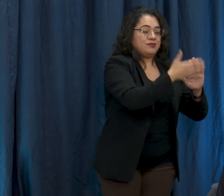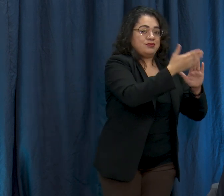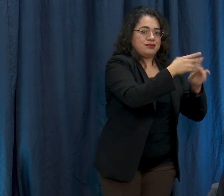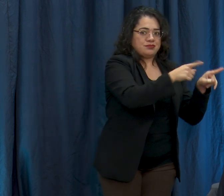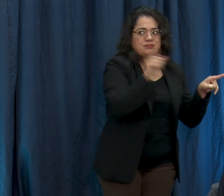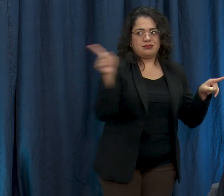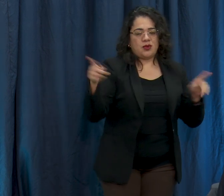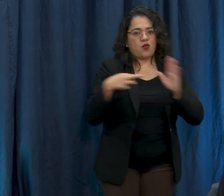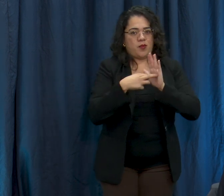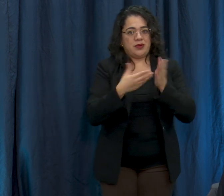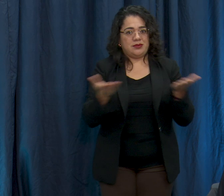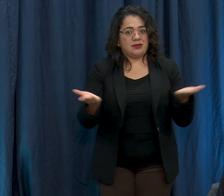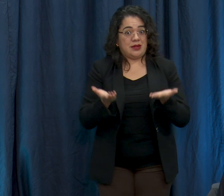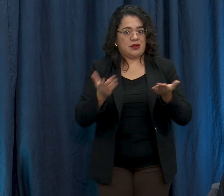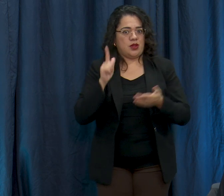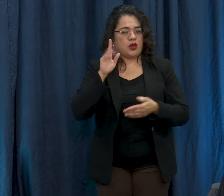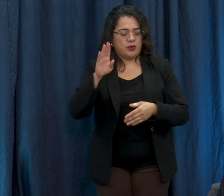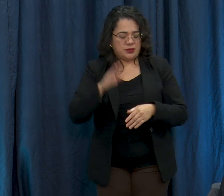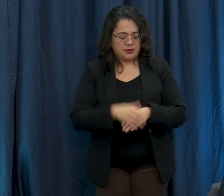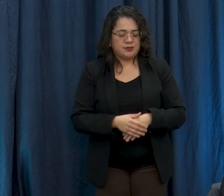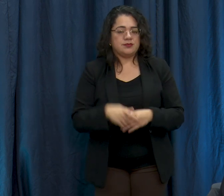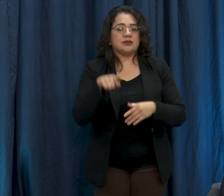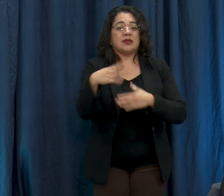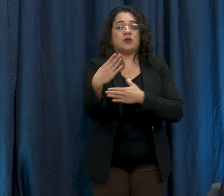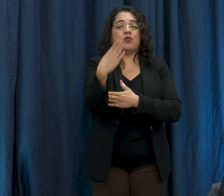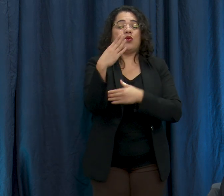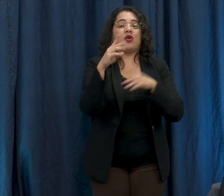esta mañana nuestro departamento de salud y servicios de Manos de la ciudad